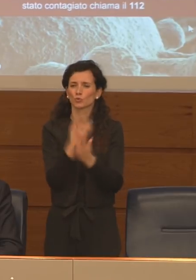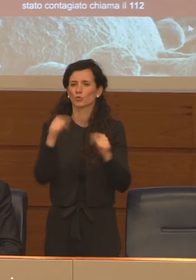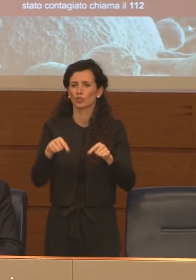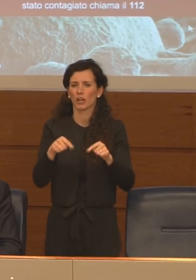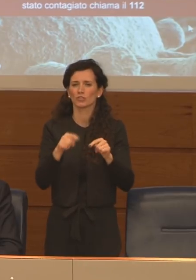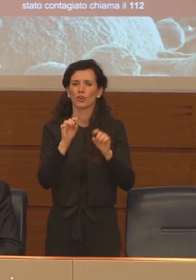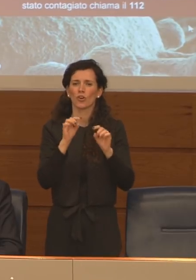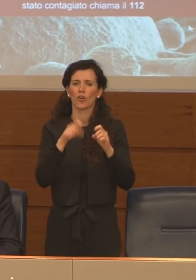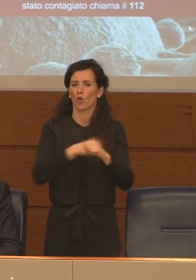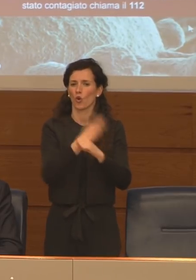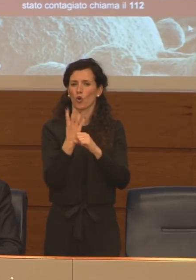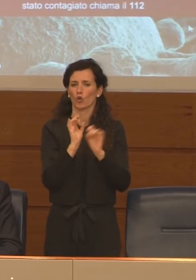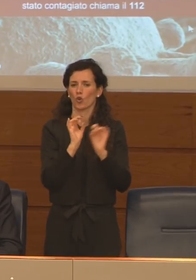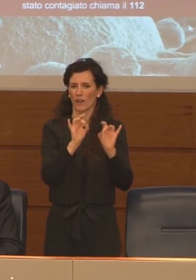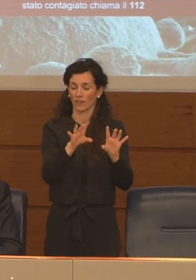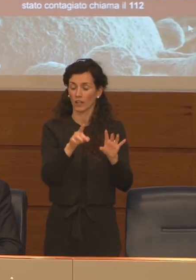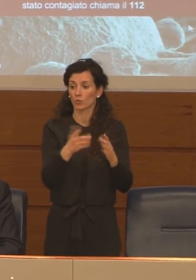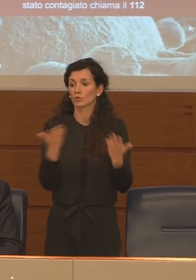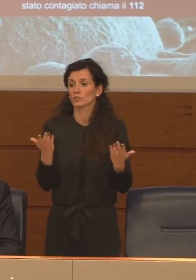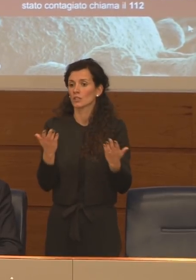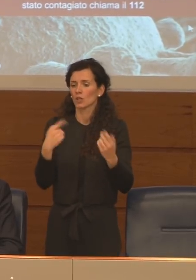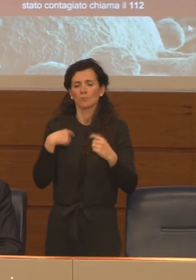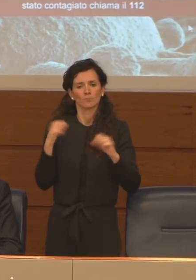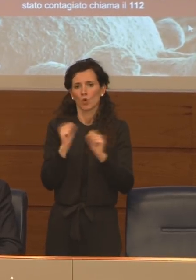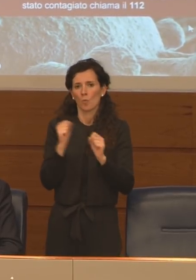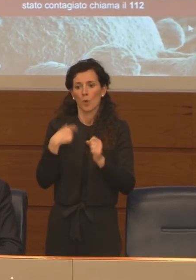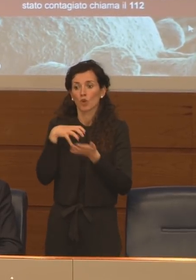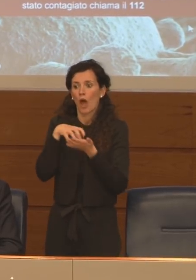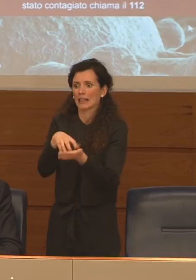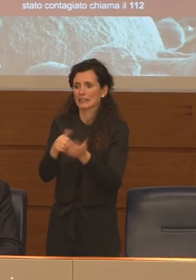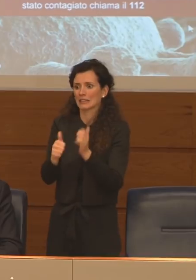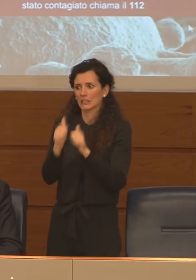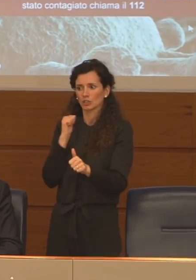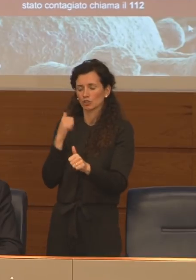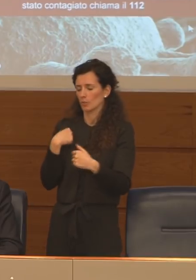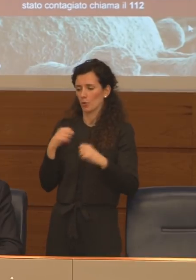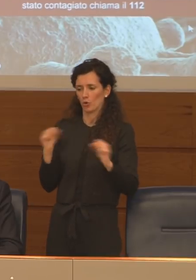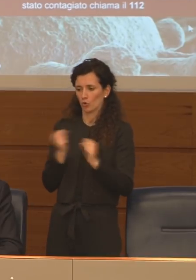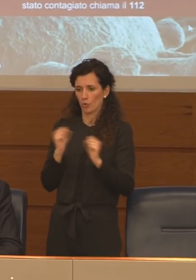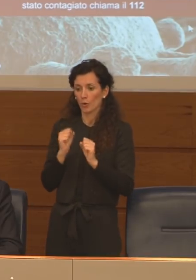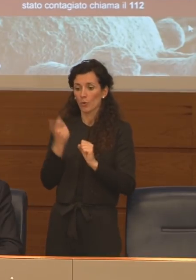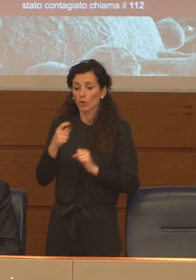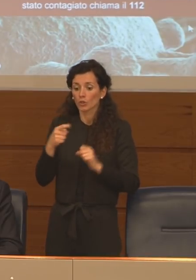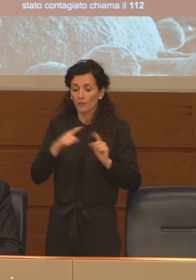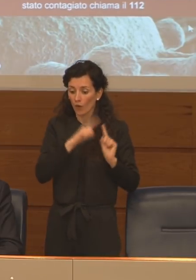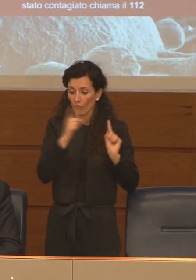Quindi non posso anticipare nulla perché non è al momento definito nulla ma